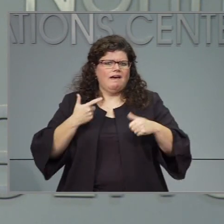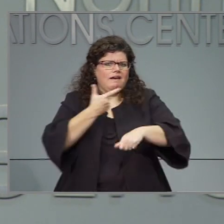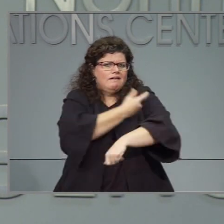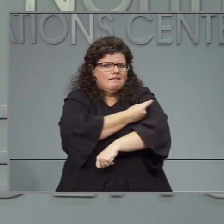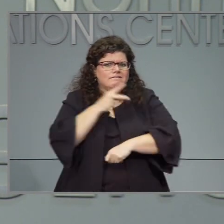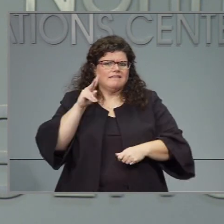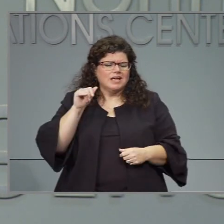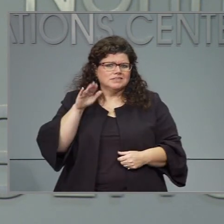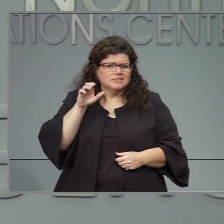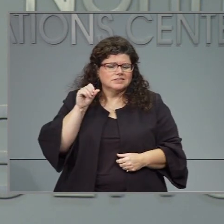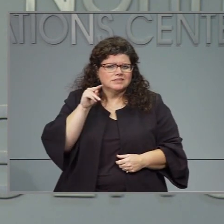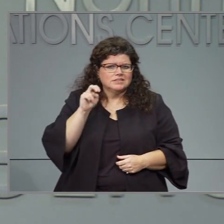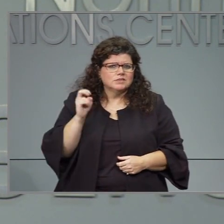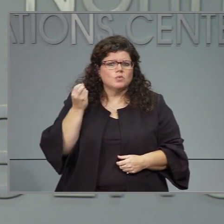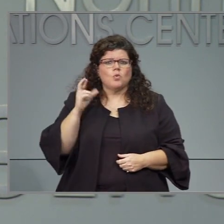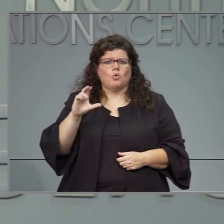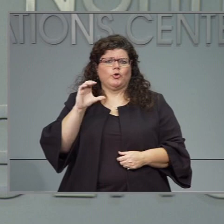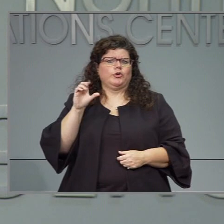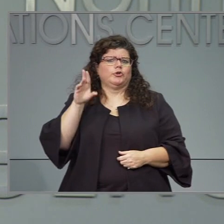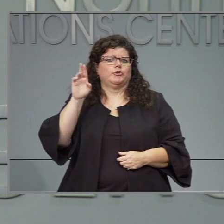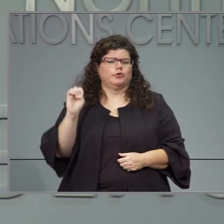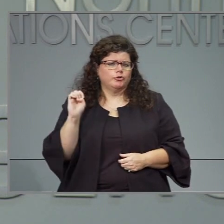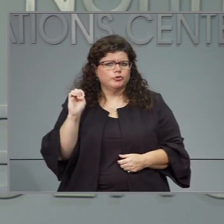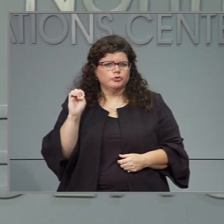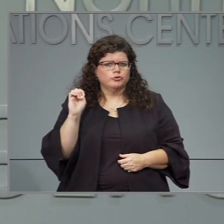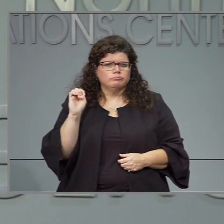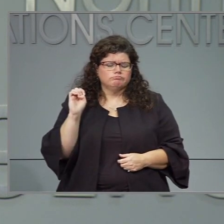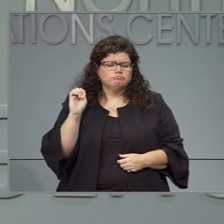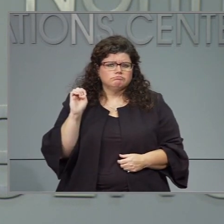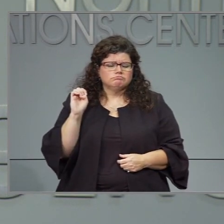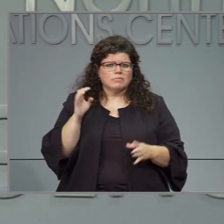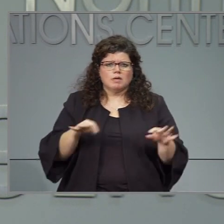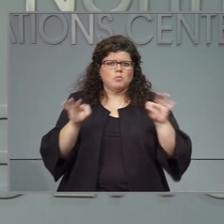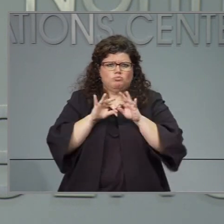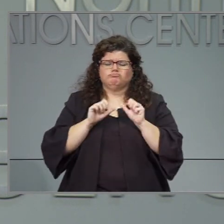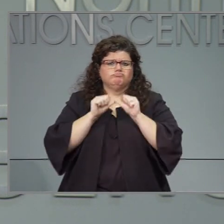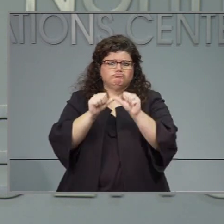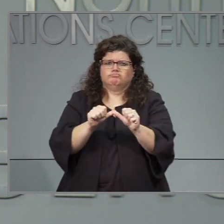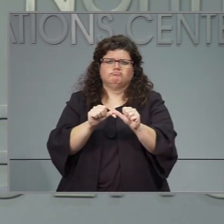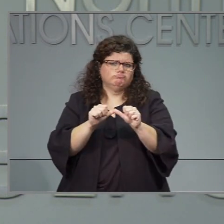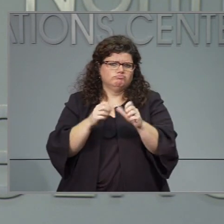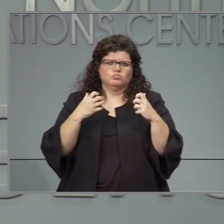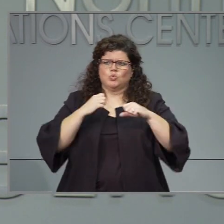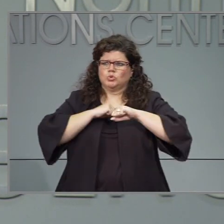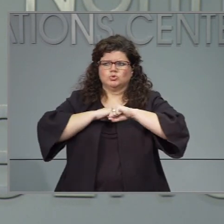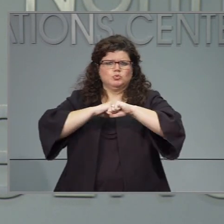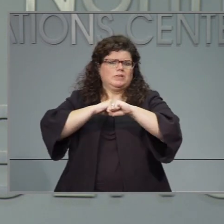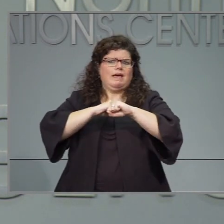tengamos una con una una cobra. Entonces, es bien importante